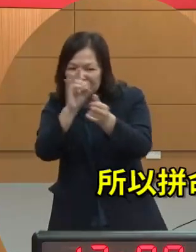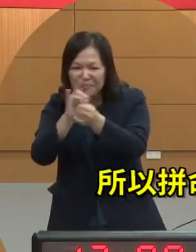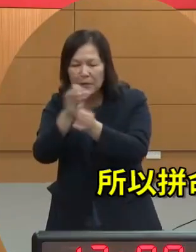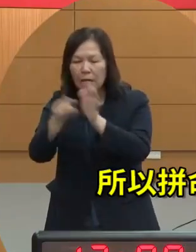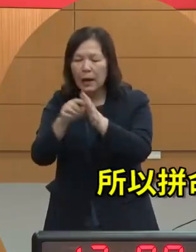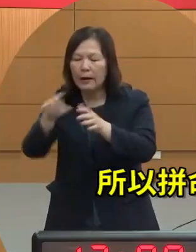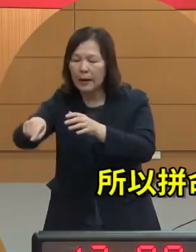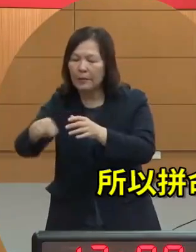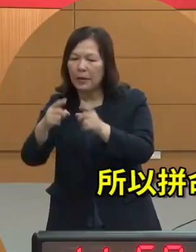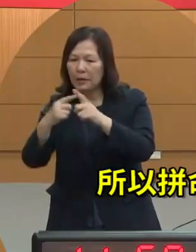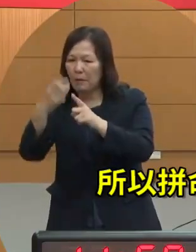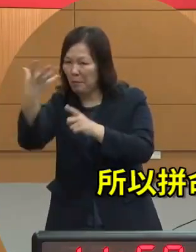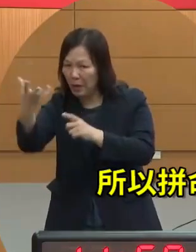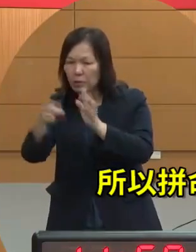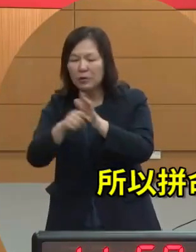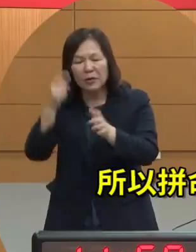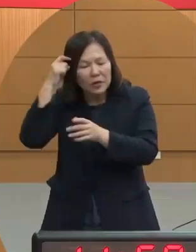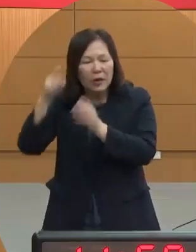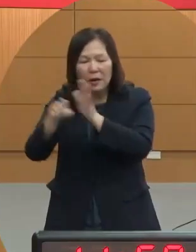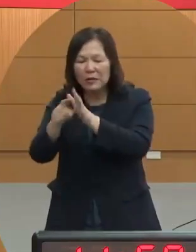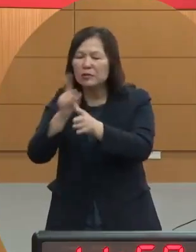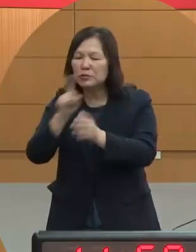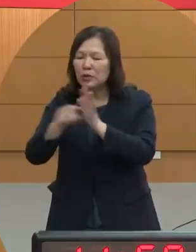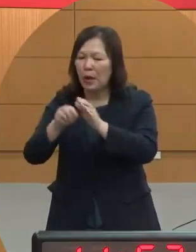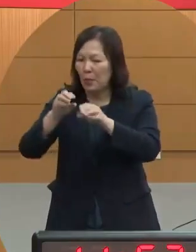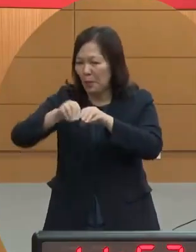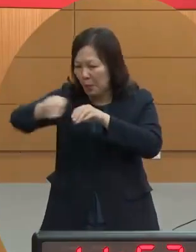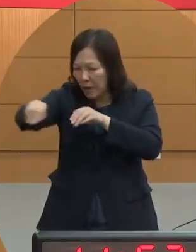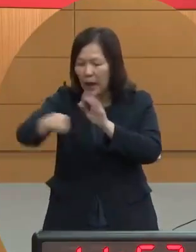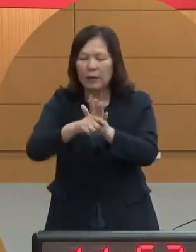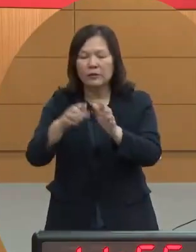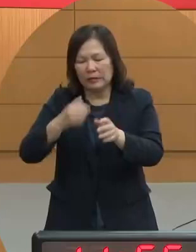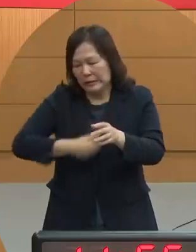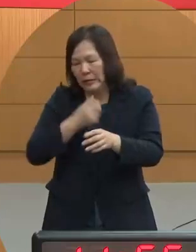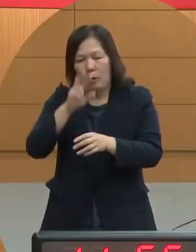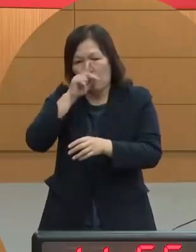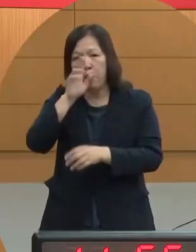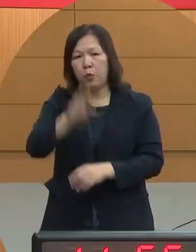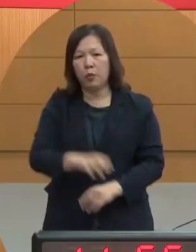所以拼命喊說要把高鐵拉到六塊厝 那絕對是大錯特錯 再來